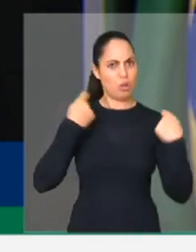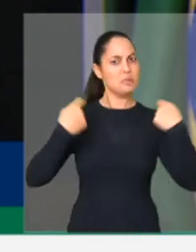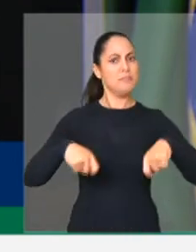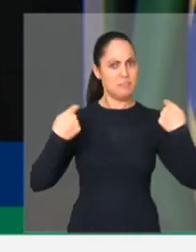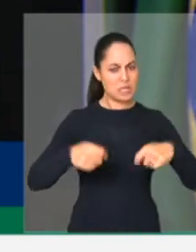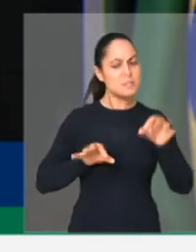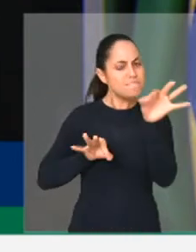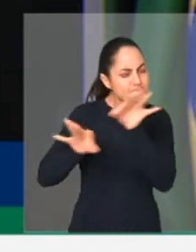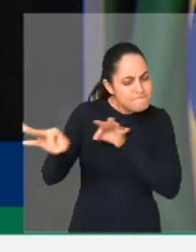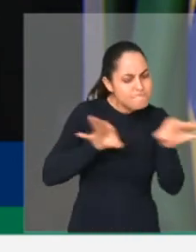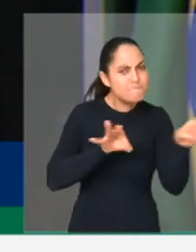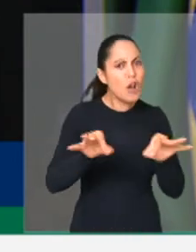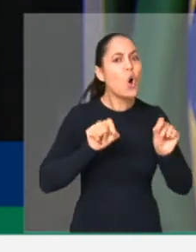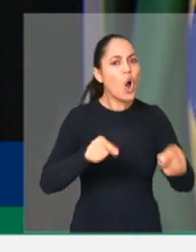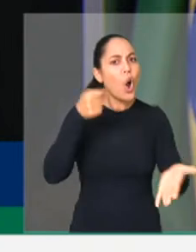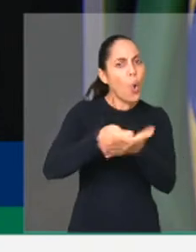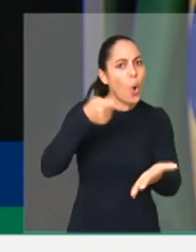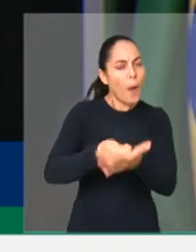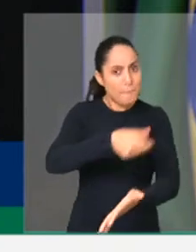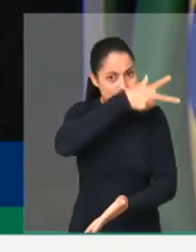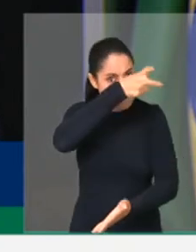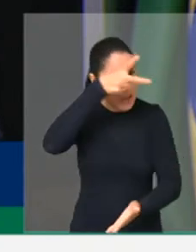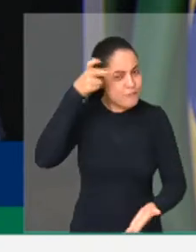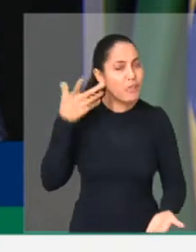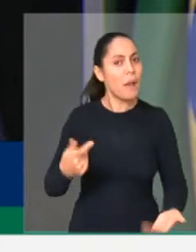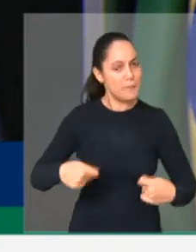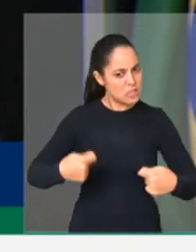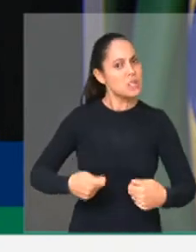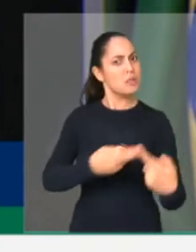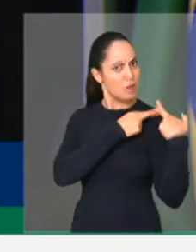NO INÍCIO DO MÊS NA SEMEDO UÉ , QUE A CÂMARA DE